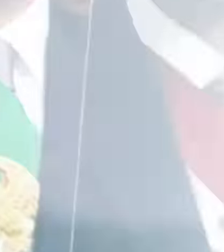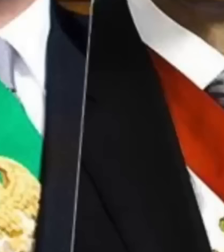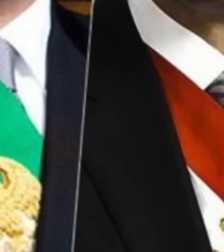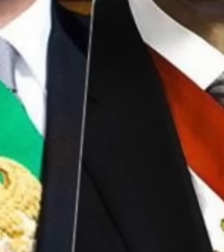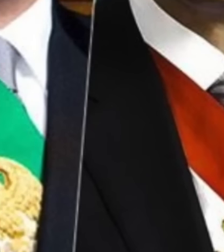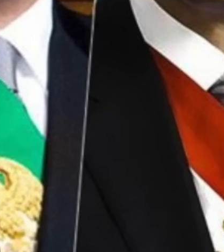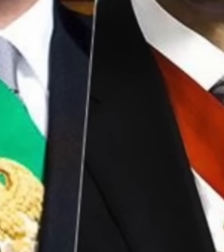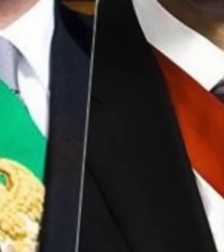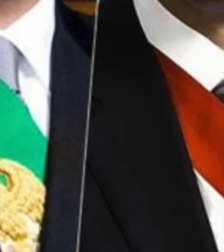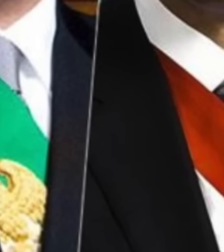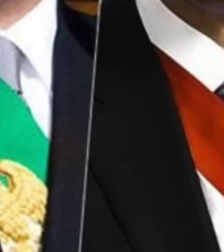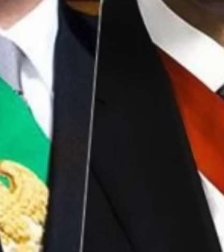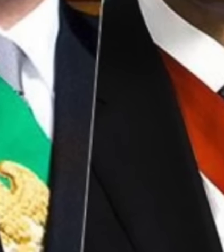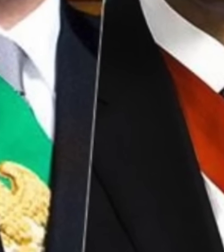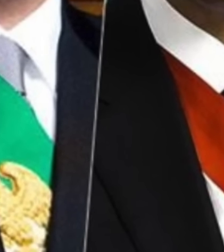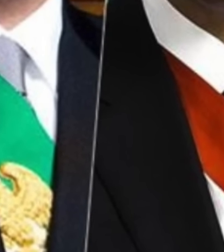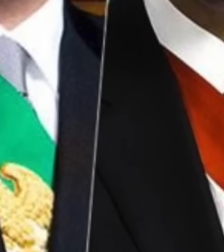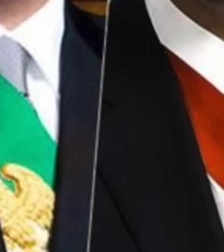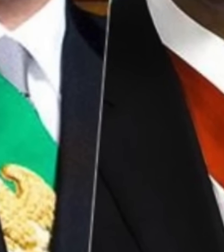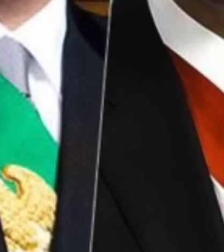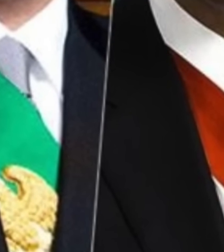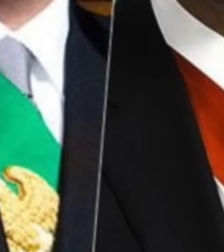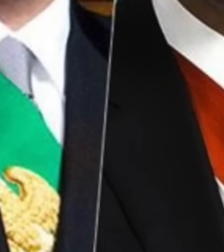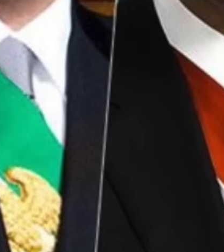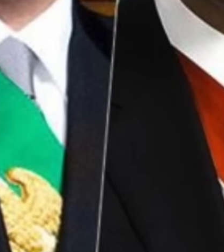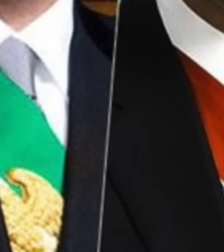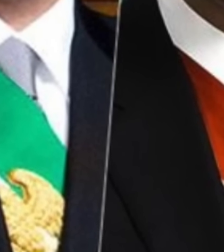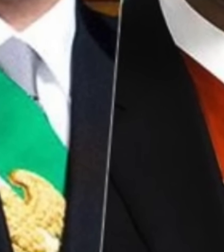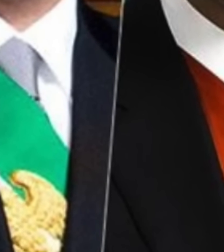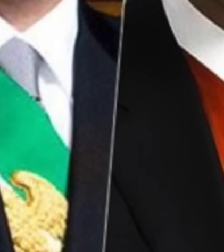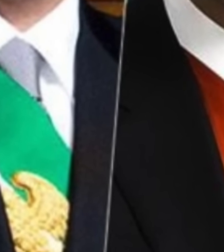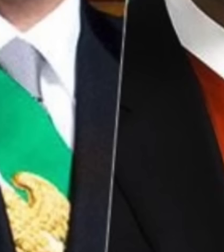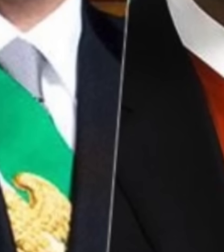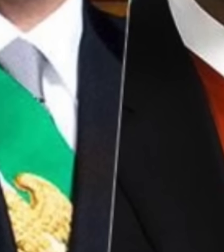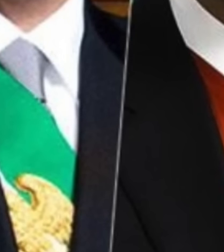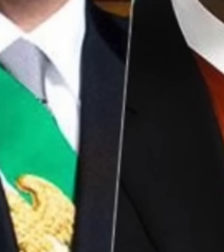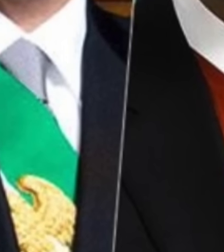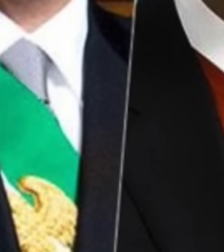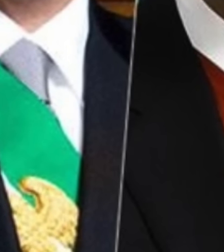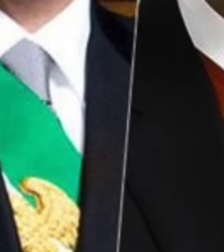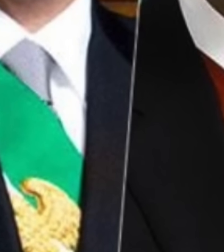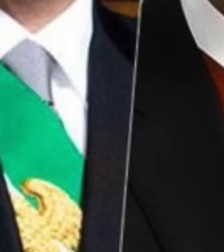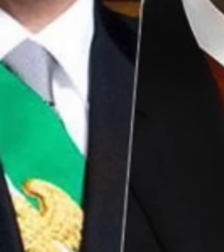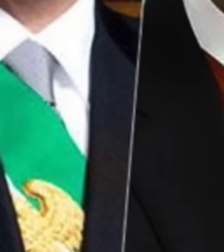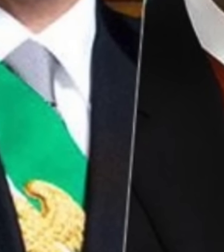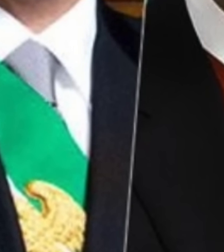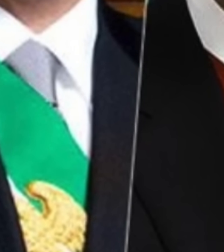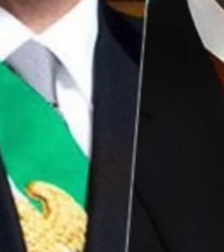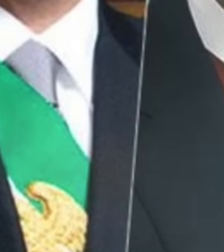pasado. Esos sexenios donde el presupuesto era un botín, donde solo se pensaba en robarse todo